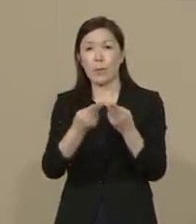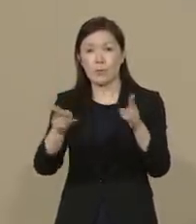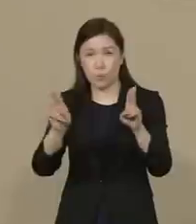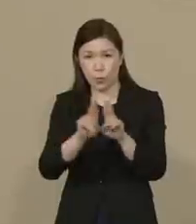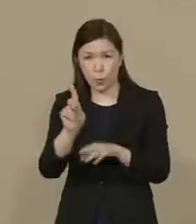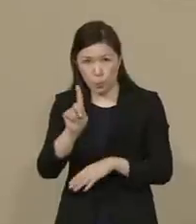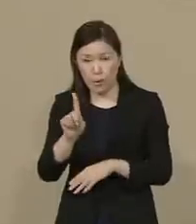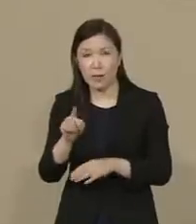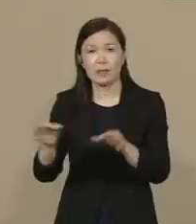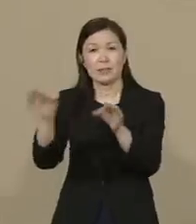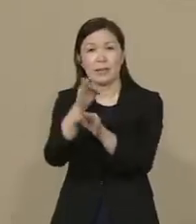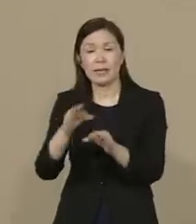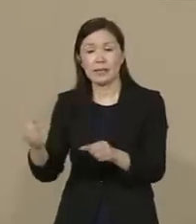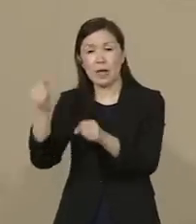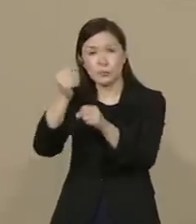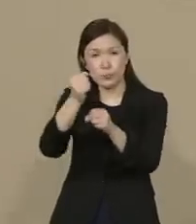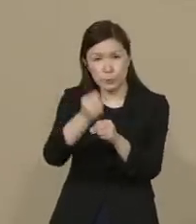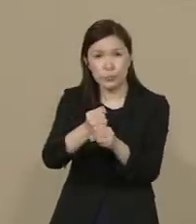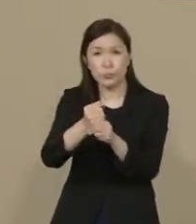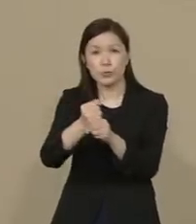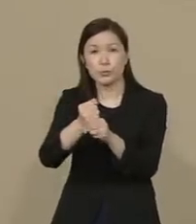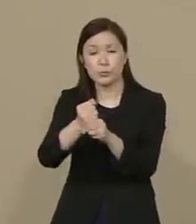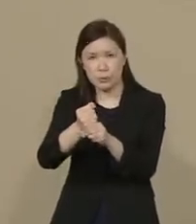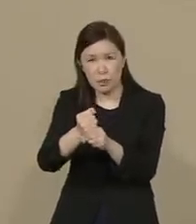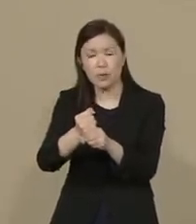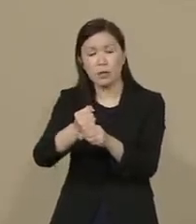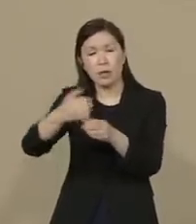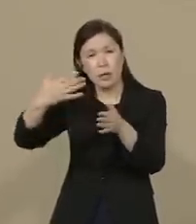景気回復の光がまだ 十分に届いていない